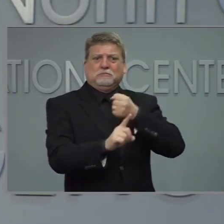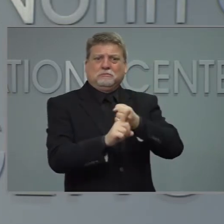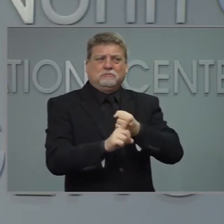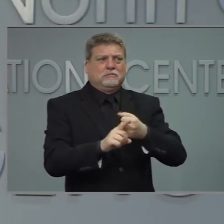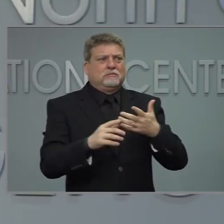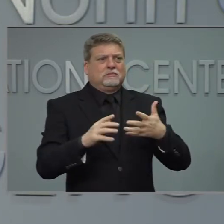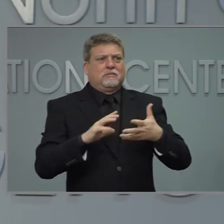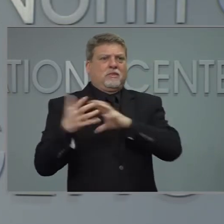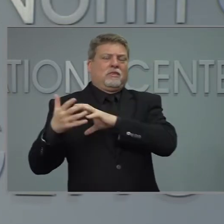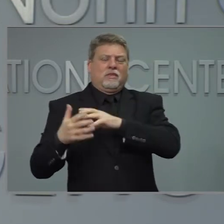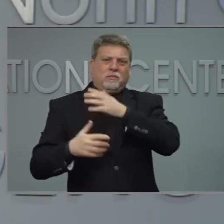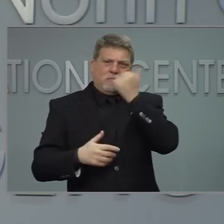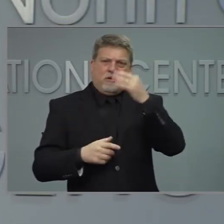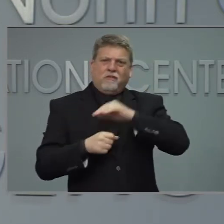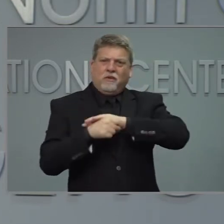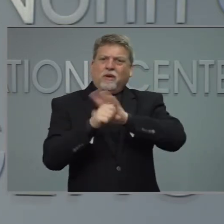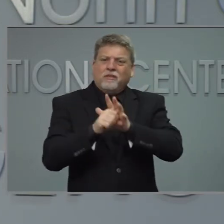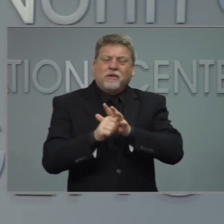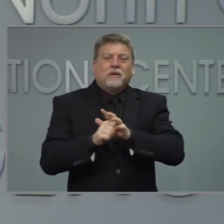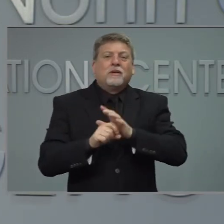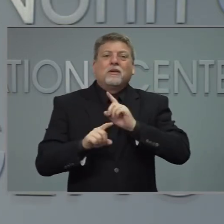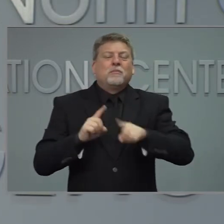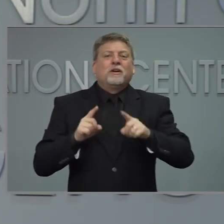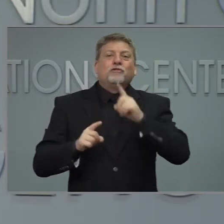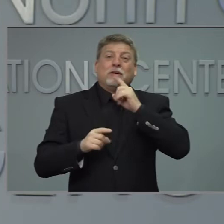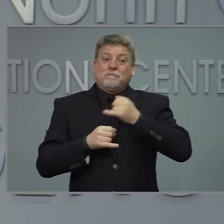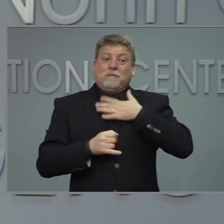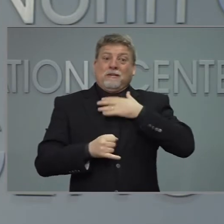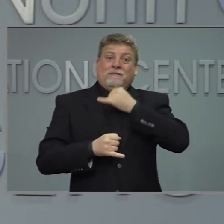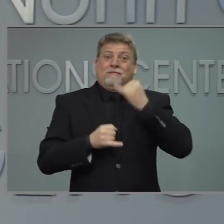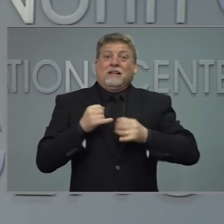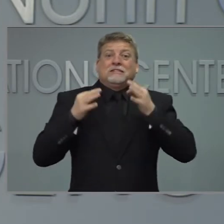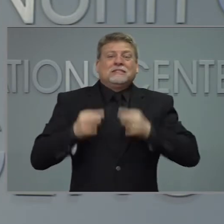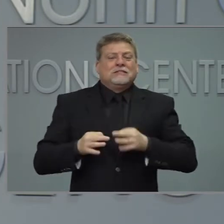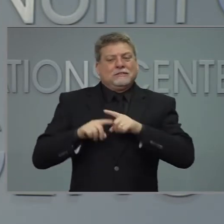pandemia. Pero el.